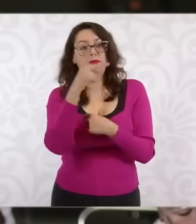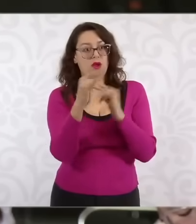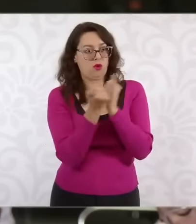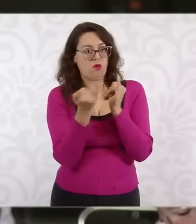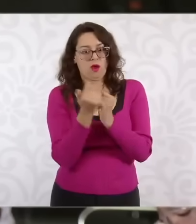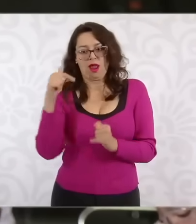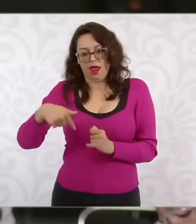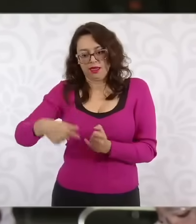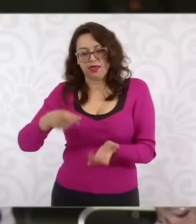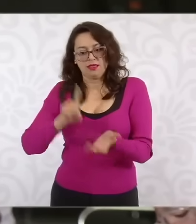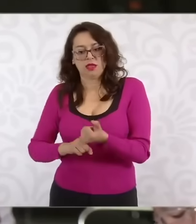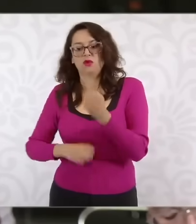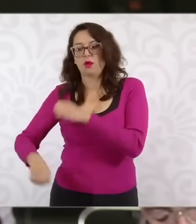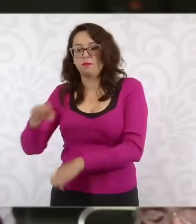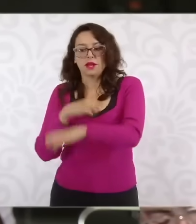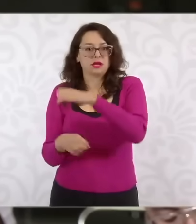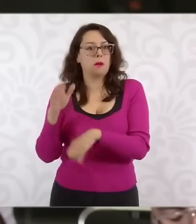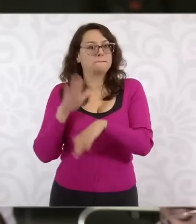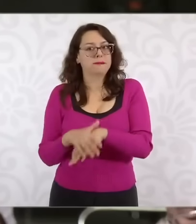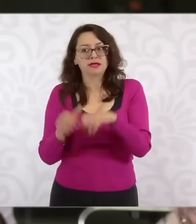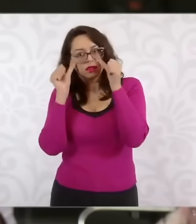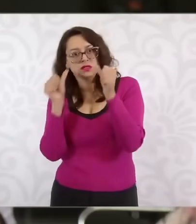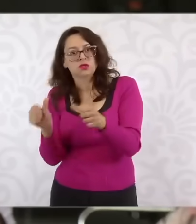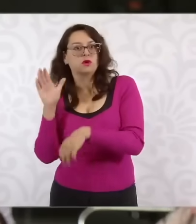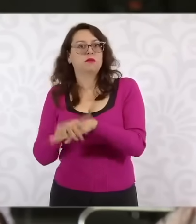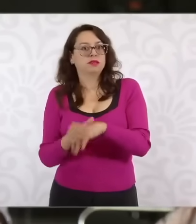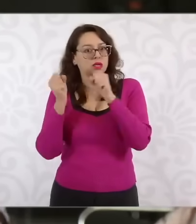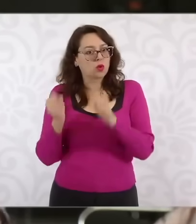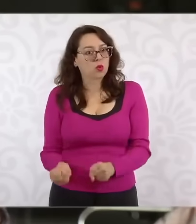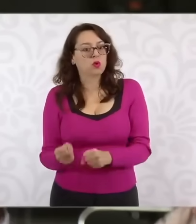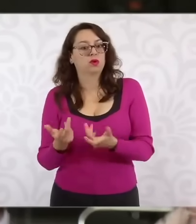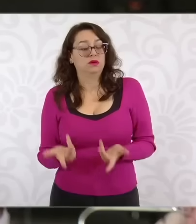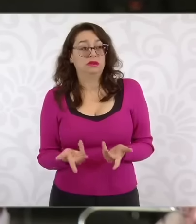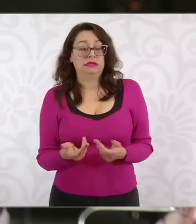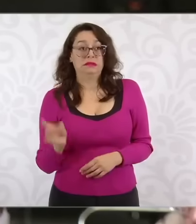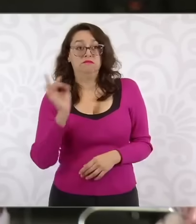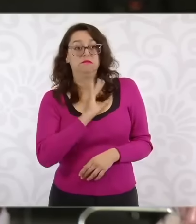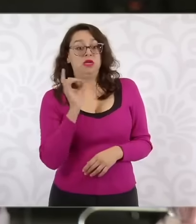certidumbre jurídica. insisten en ese tema y también eh temen lo de los aranceles como otro de